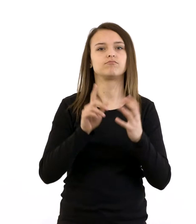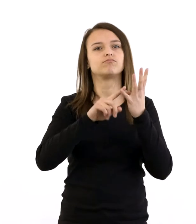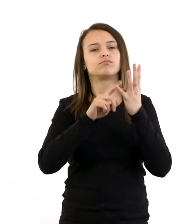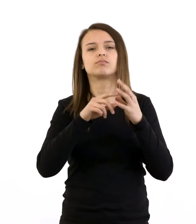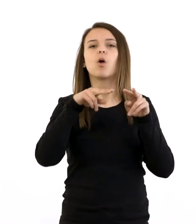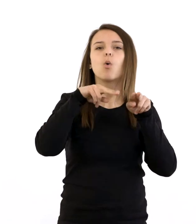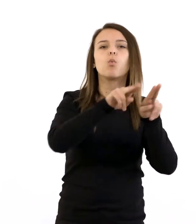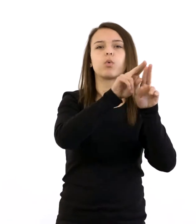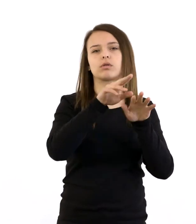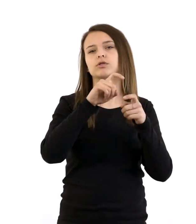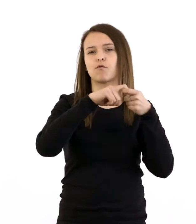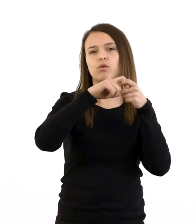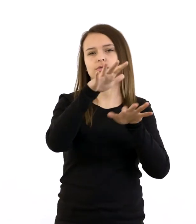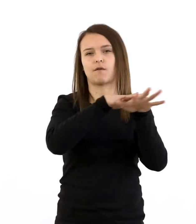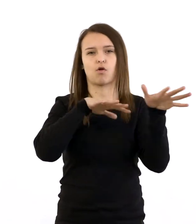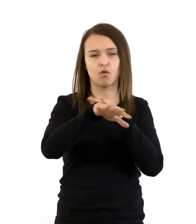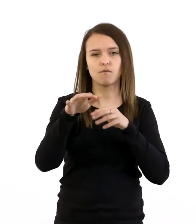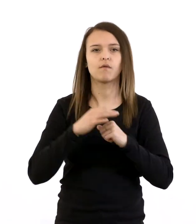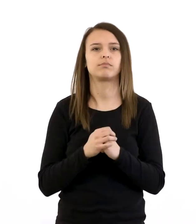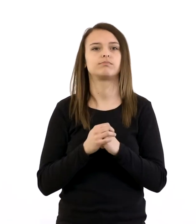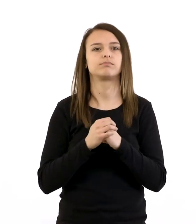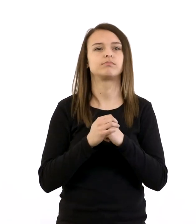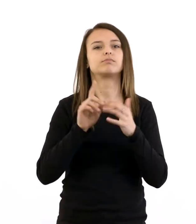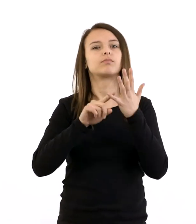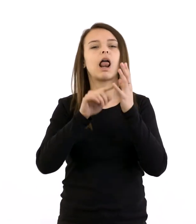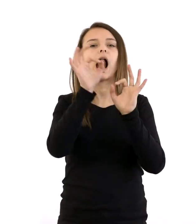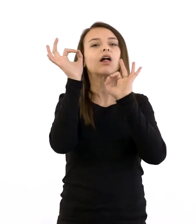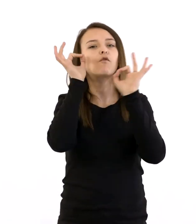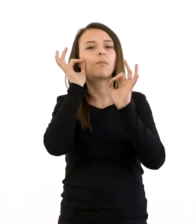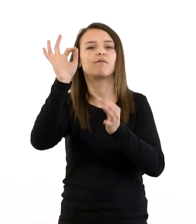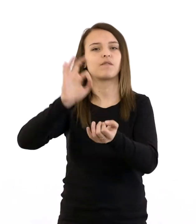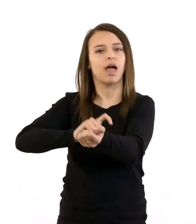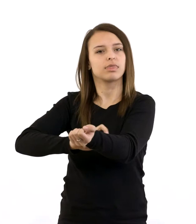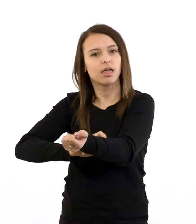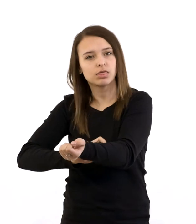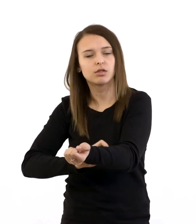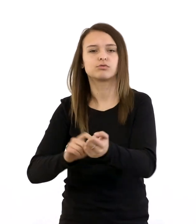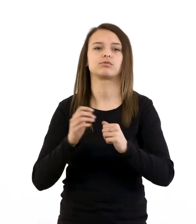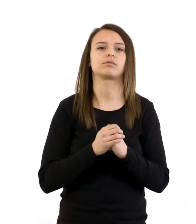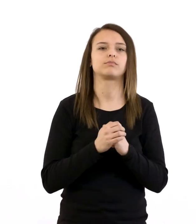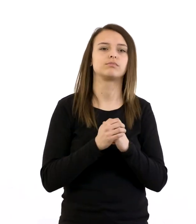przynależność związkowa; dane genetyczne;